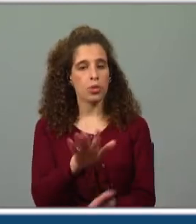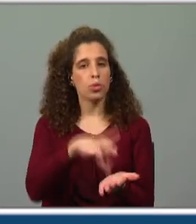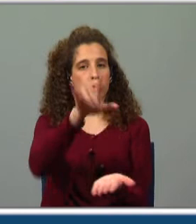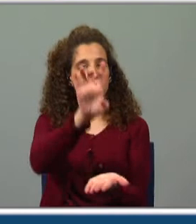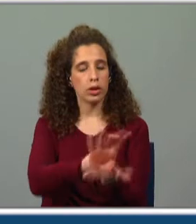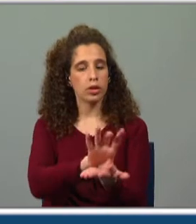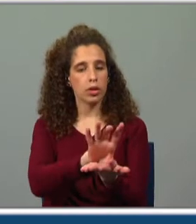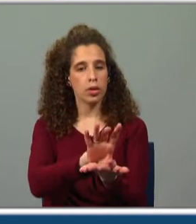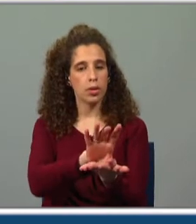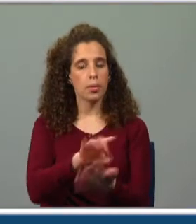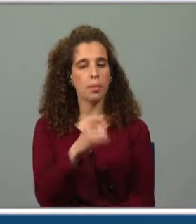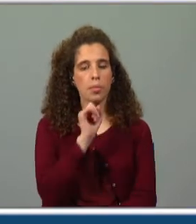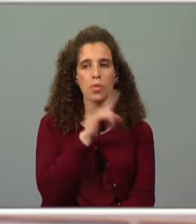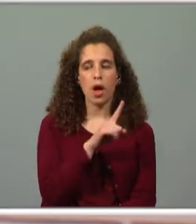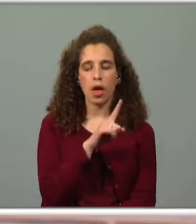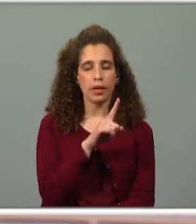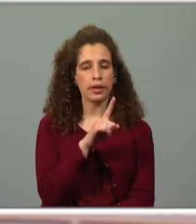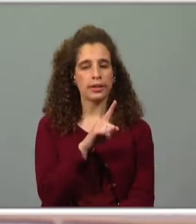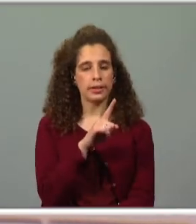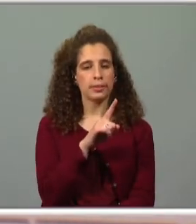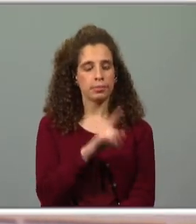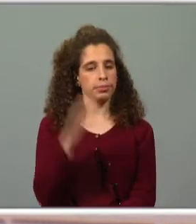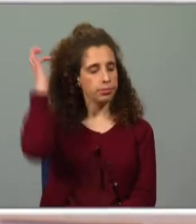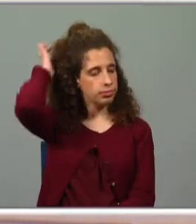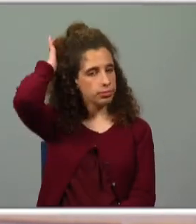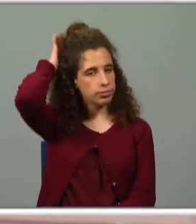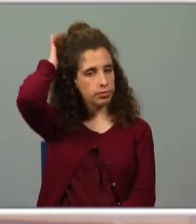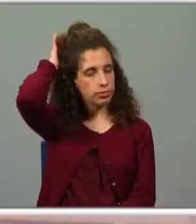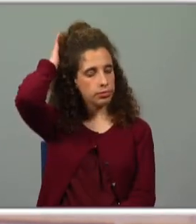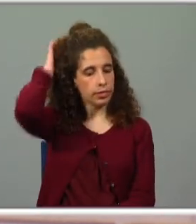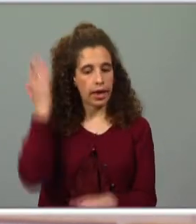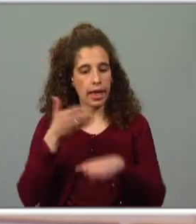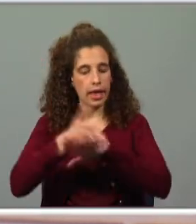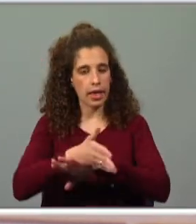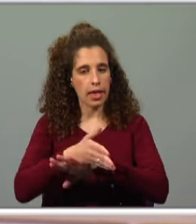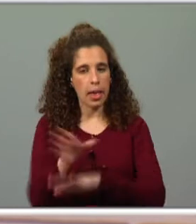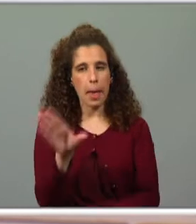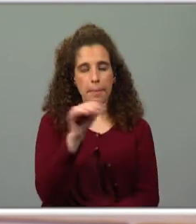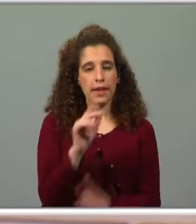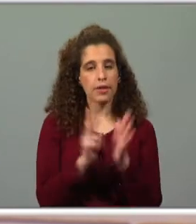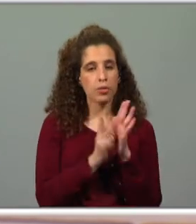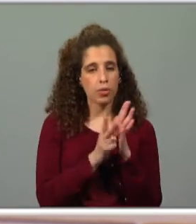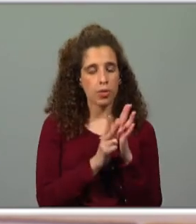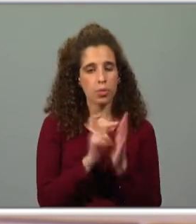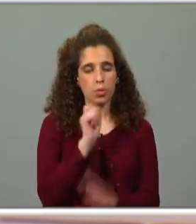dicionário para podermos o que ter acesso a mais vocabulário podermos ir 字典，所以我們可以擁有什麼獲得更多的詞彙，我們可以去